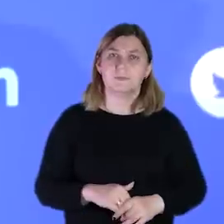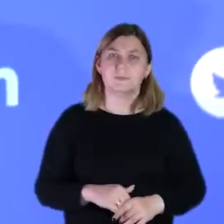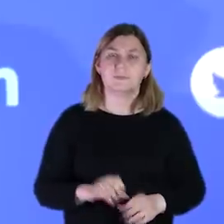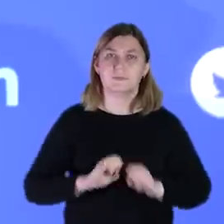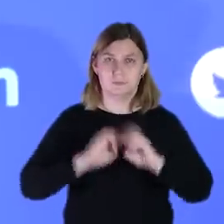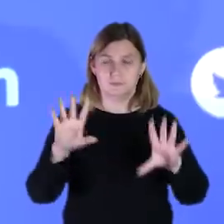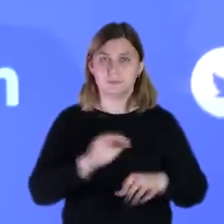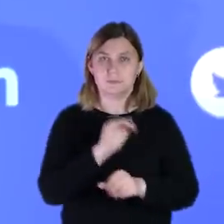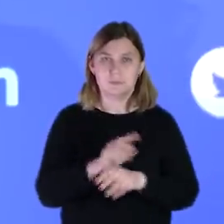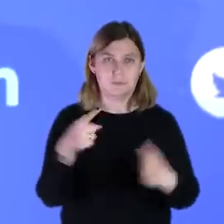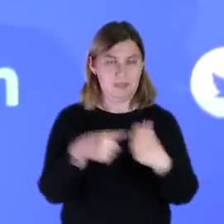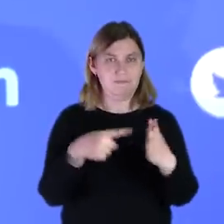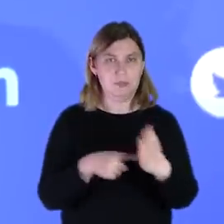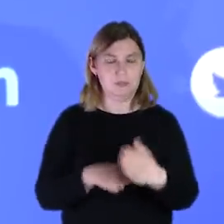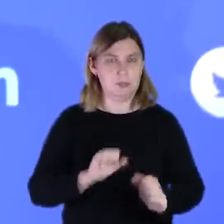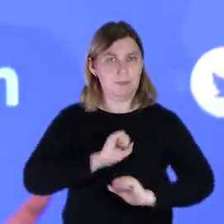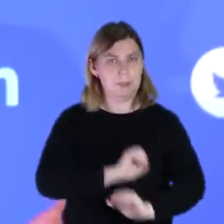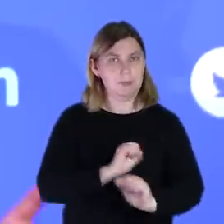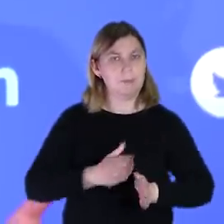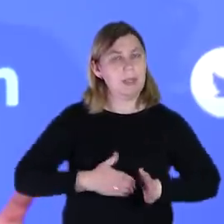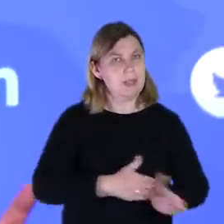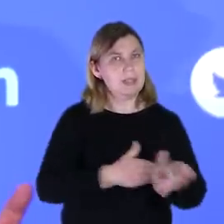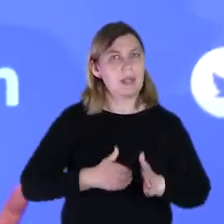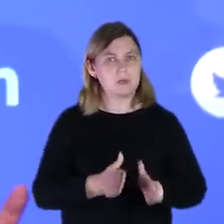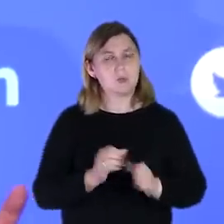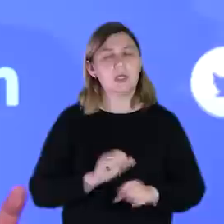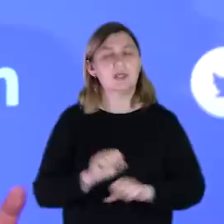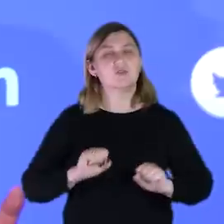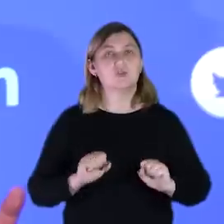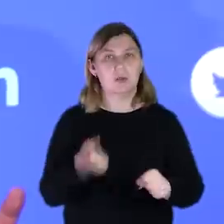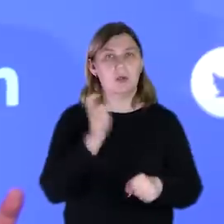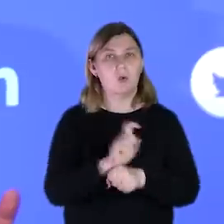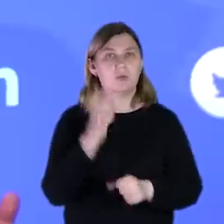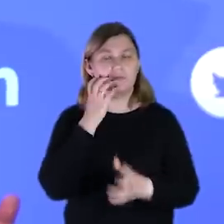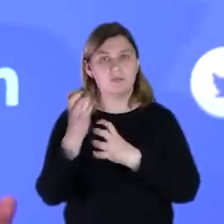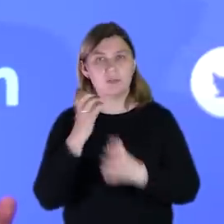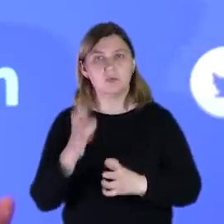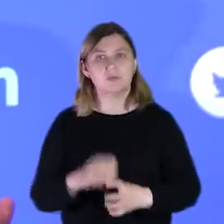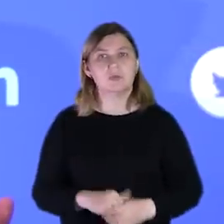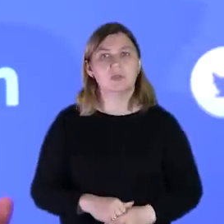Oczywiście zgodnie z wytycznymi, żeby zabezpieczyć kierunki działań kontrwywiadowczych.